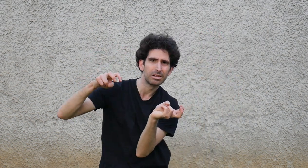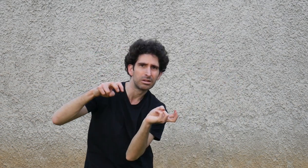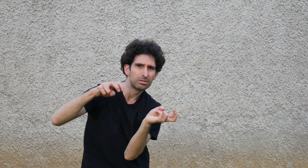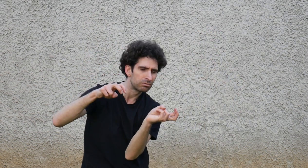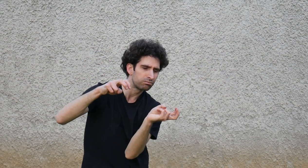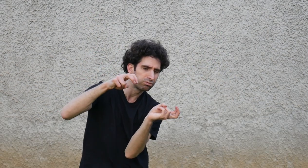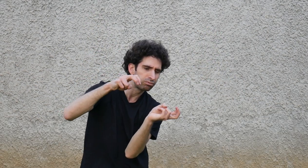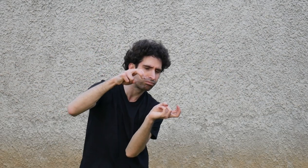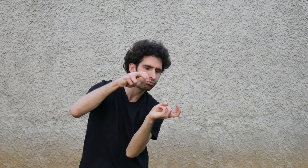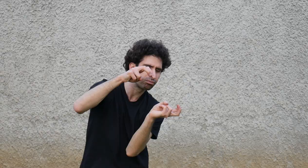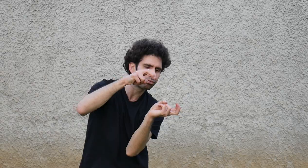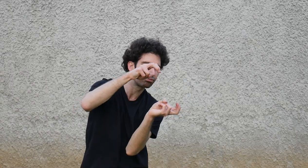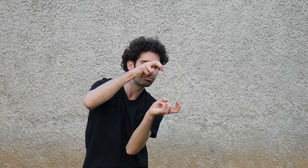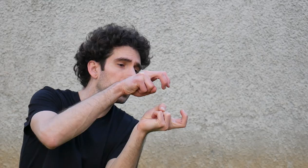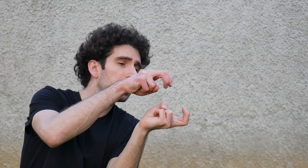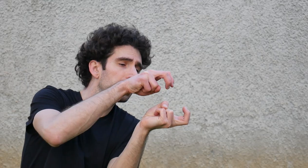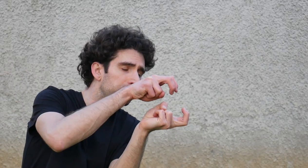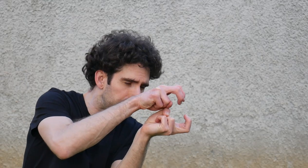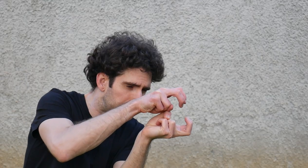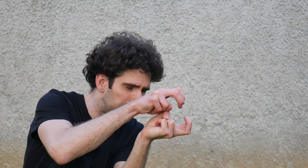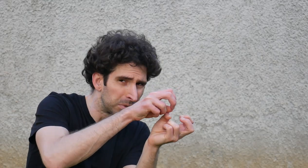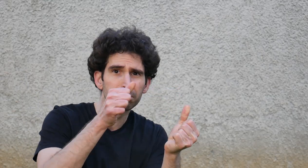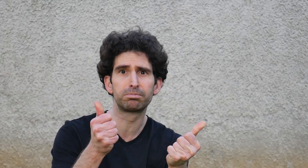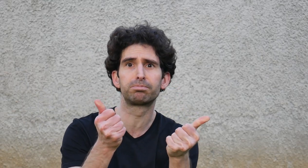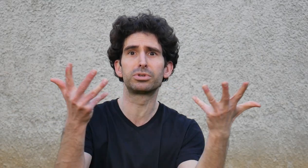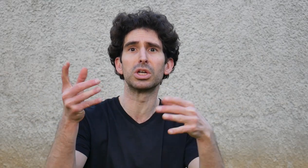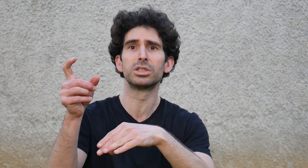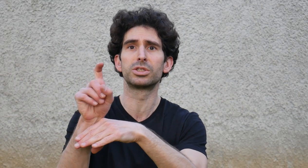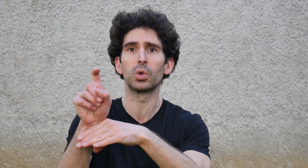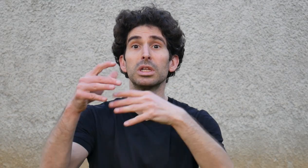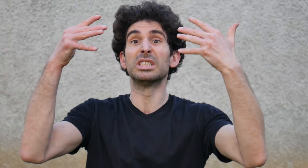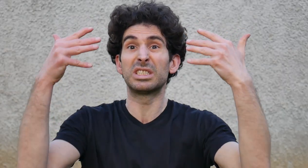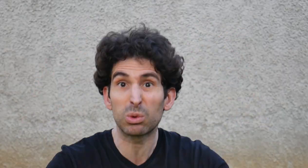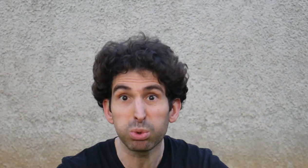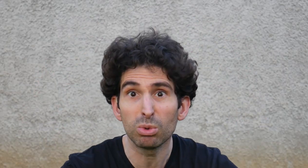Le mâle se faufile entre la branche et la femelle et crac-crac plusieurs secondes, c'est tout !